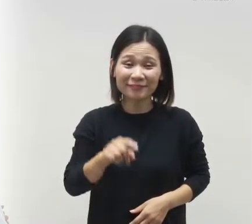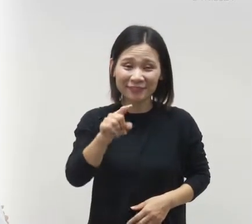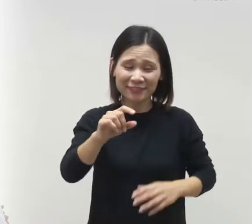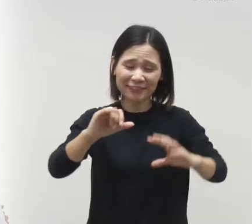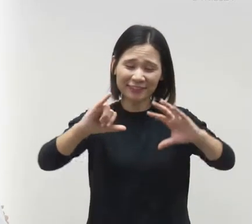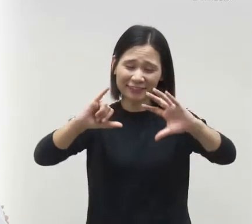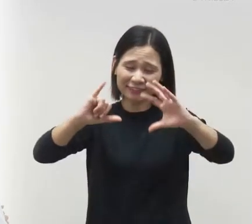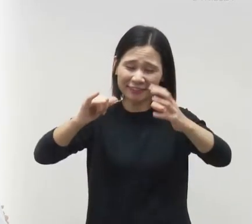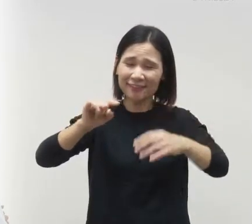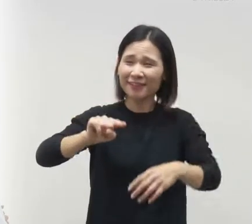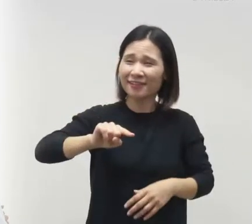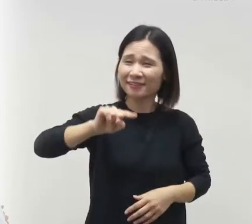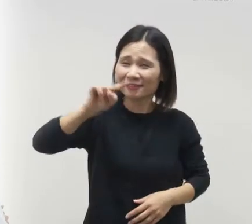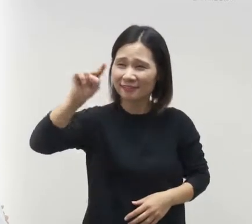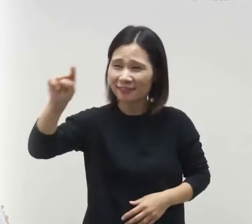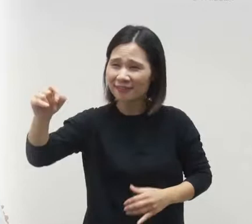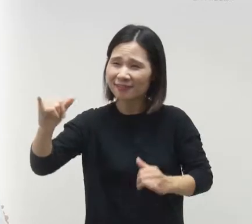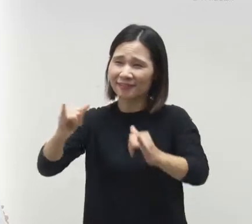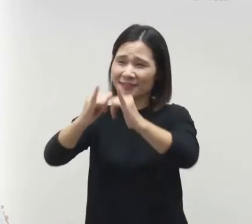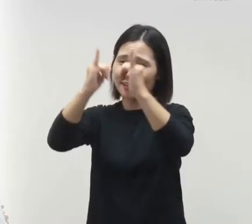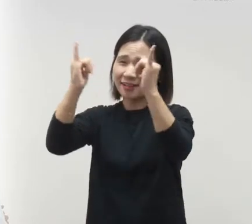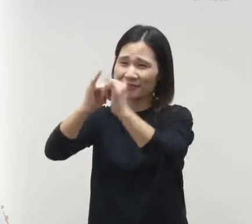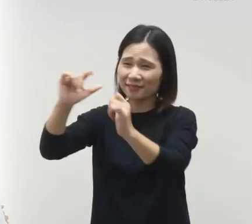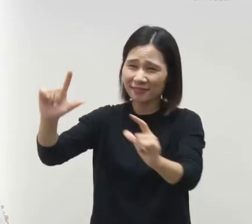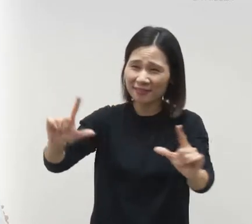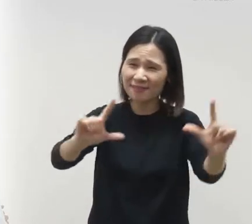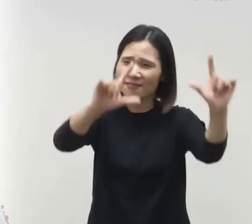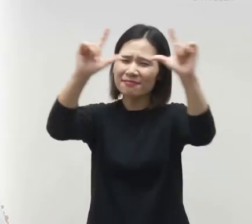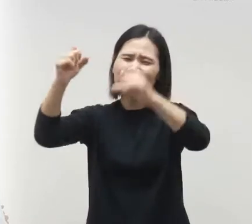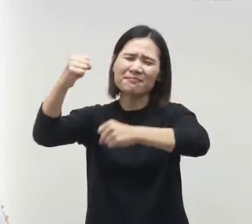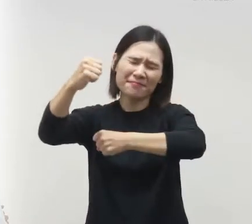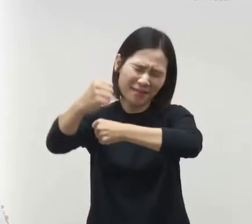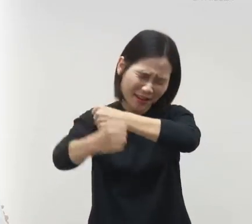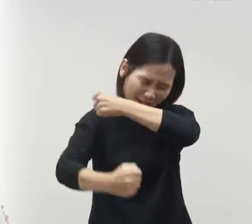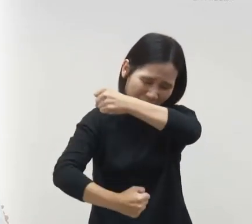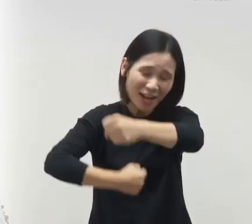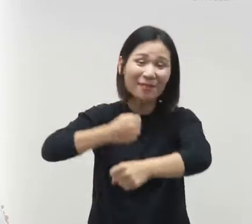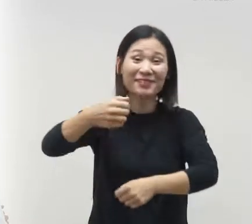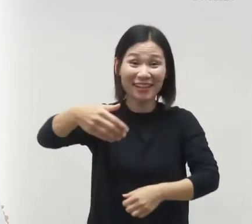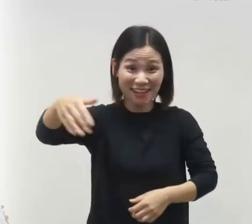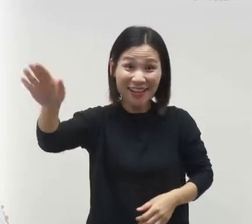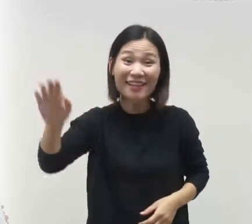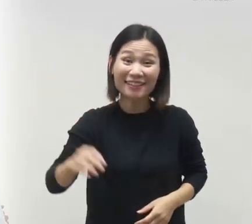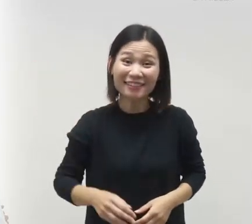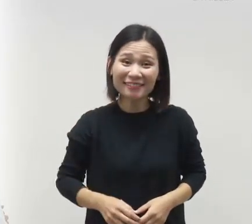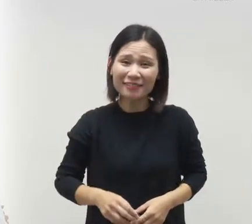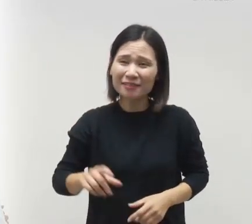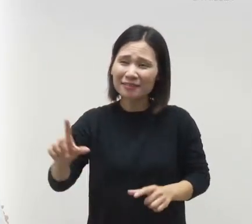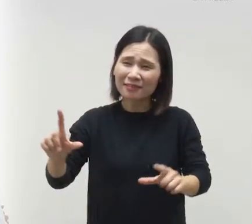세상을 누비며 훨훨 날아다니렴.